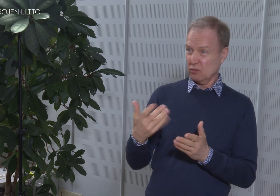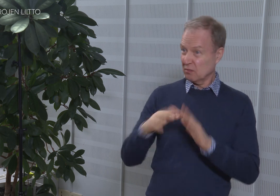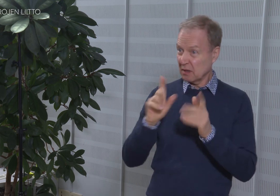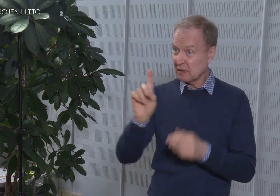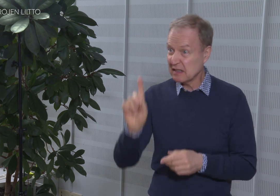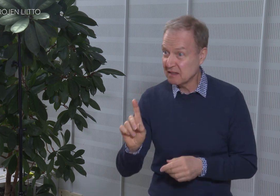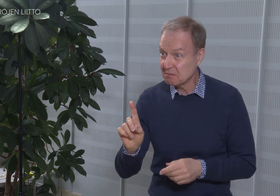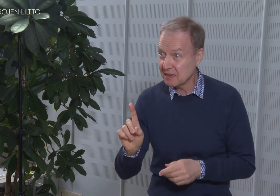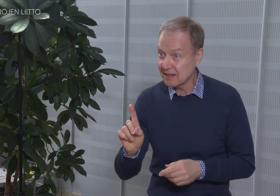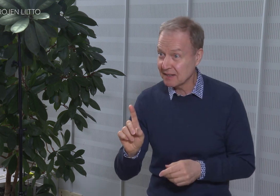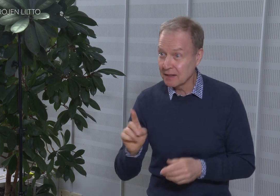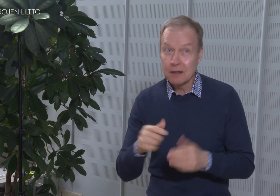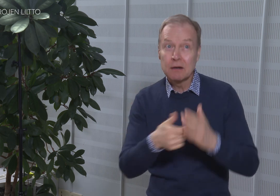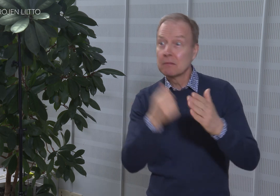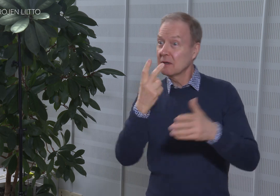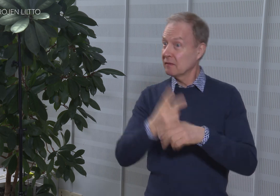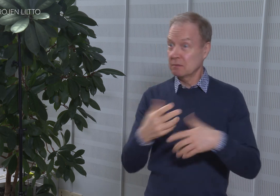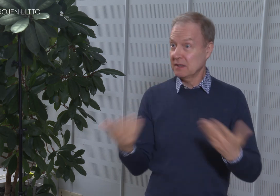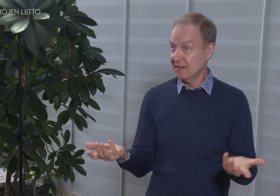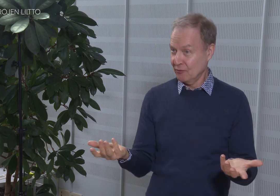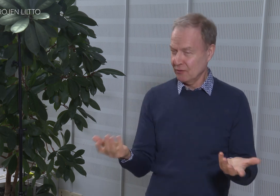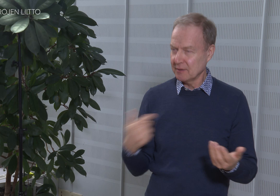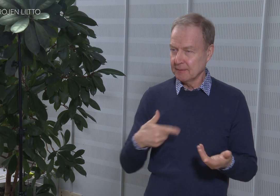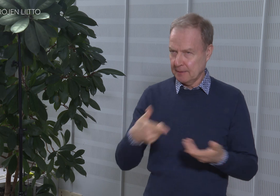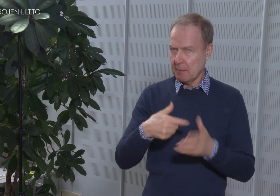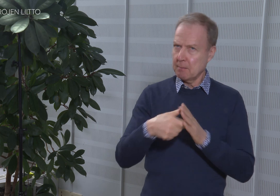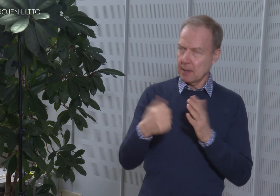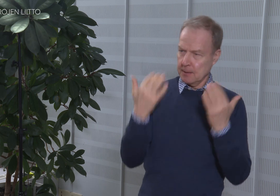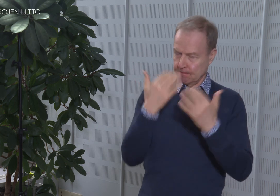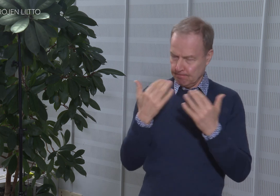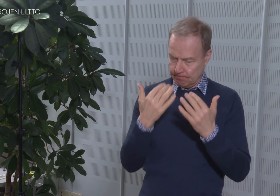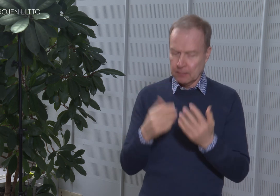Tällaista ei ole koskaan ennen tehty, eikä valmista malliakaan siis ole, - joten siksi pohdimme asiaa.